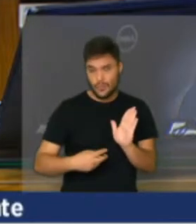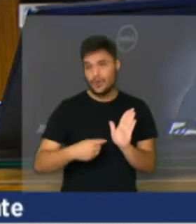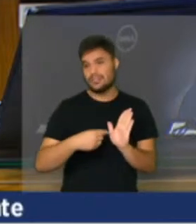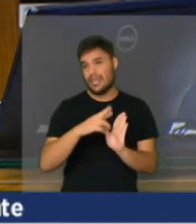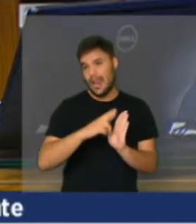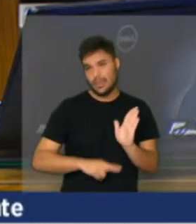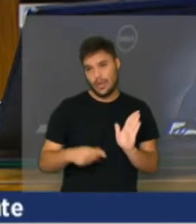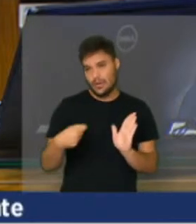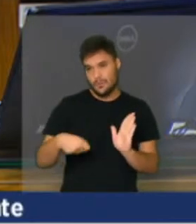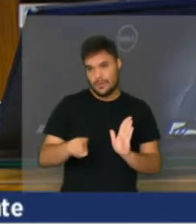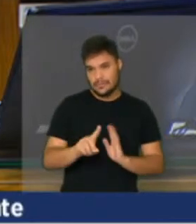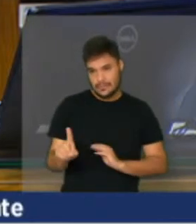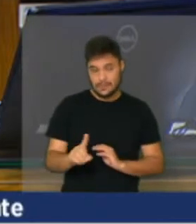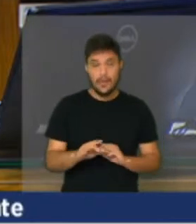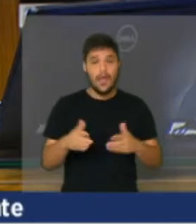DISCUSSÃO EM SEGUNDO TURNO. TODOS OS INSCRITOS SÃO A